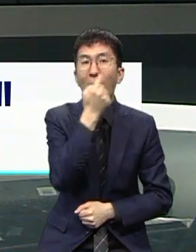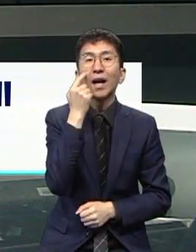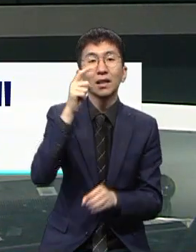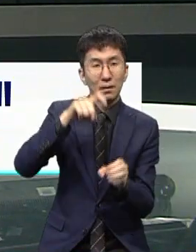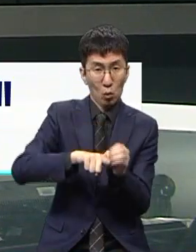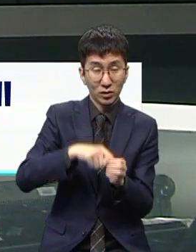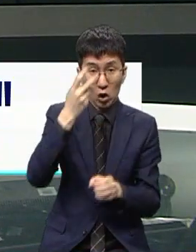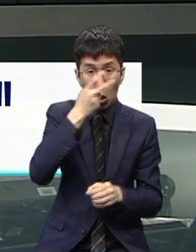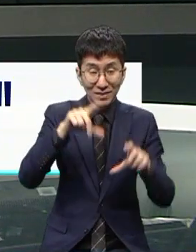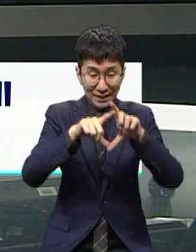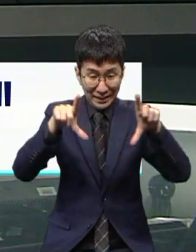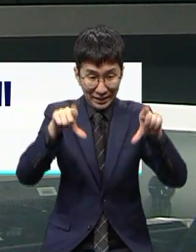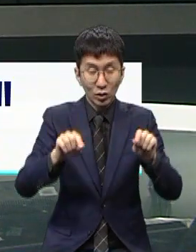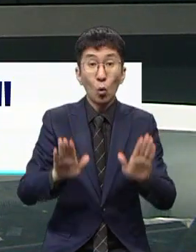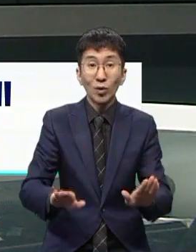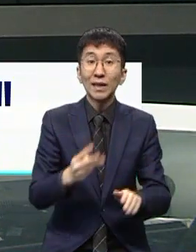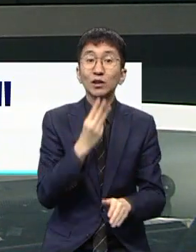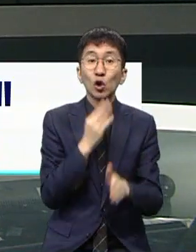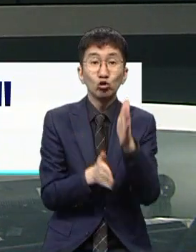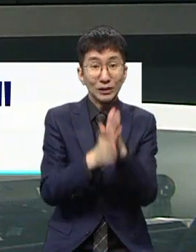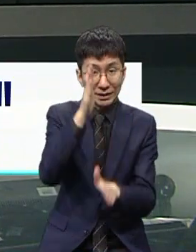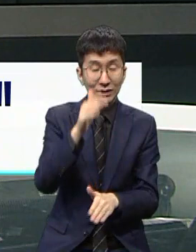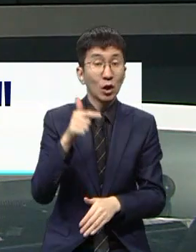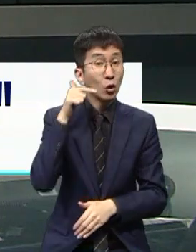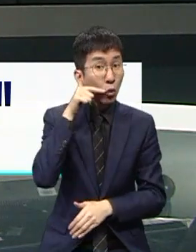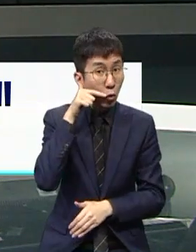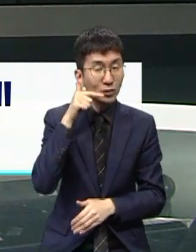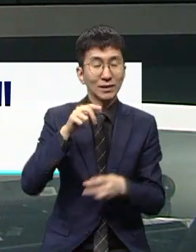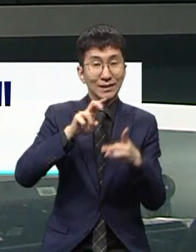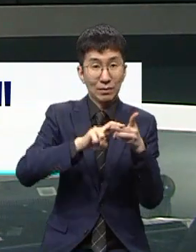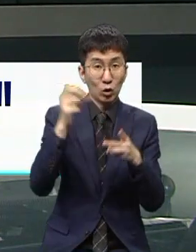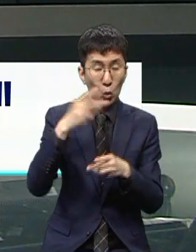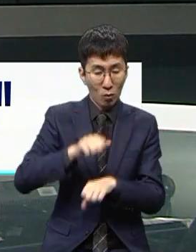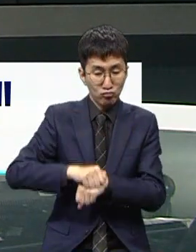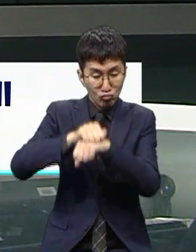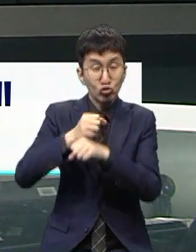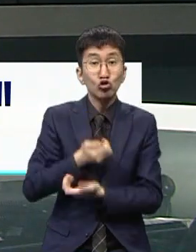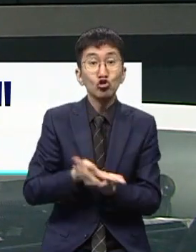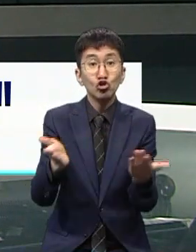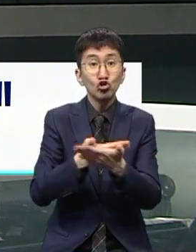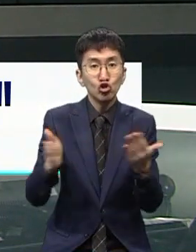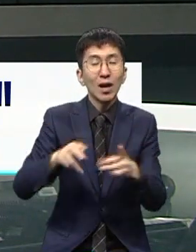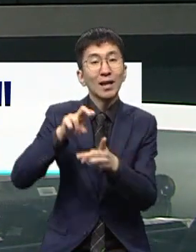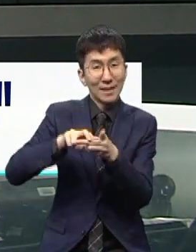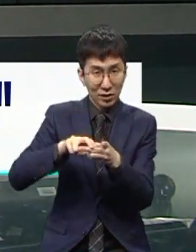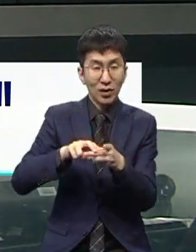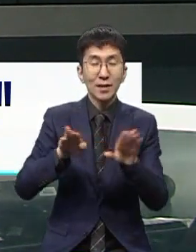(앵커) 코로나에 걸렸는지 스스로 확인해볼 수 있는 검사키트가 서울시 콜센터와 물류센터에 처음 도입됐습니다.